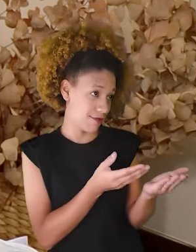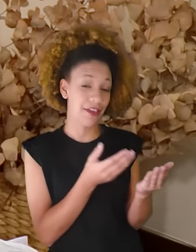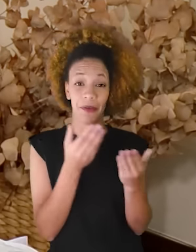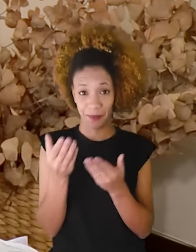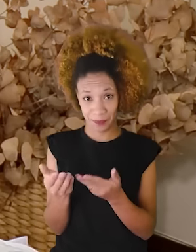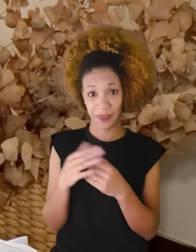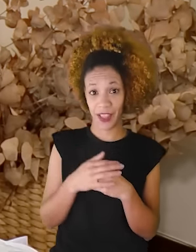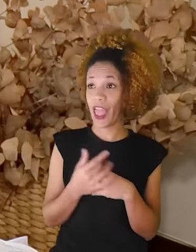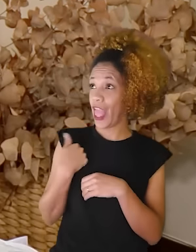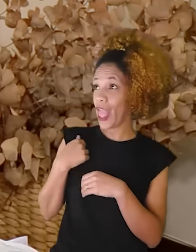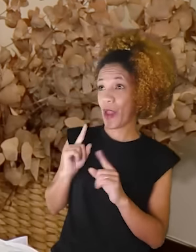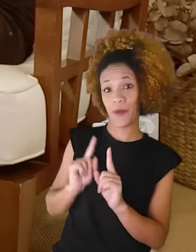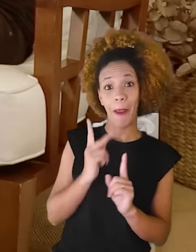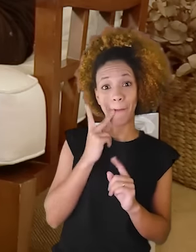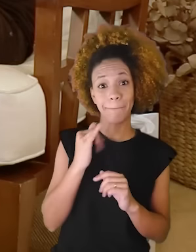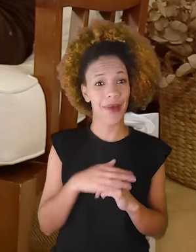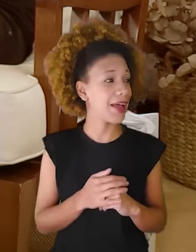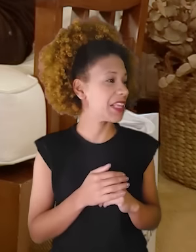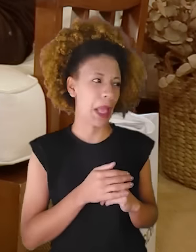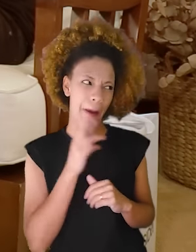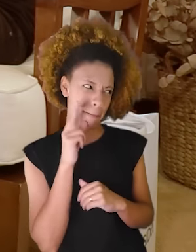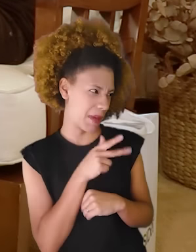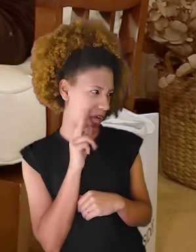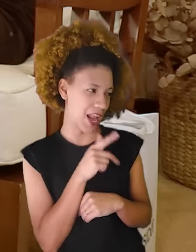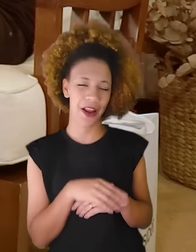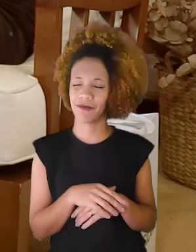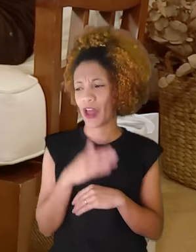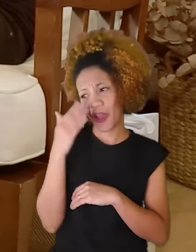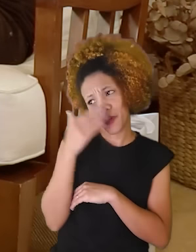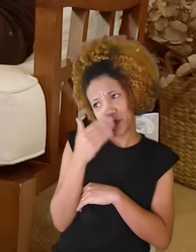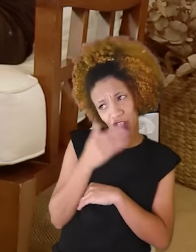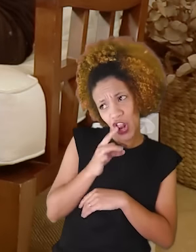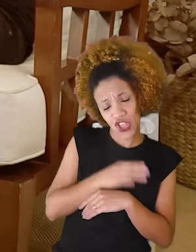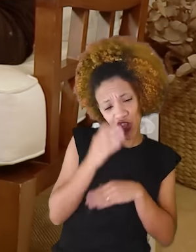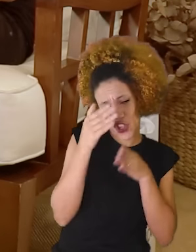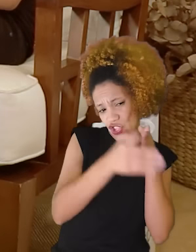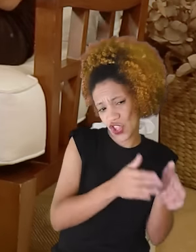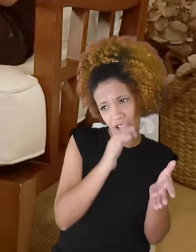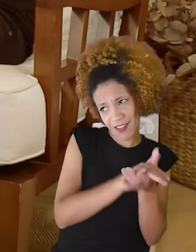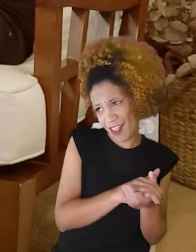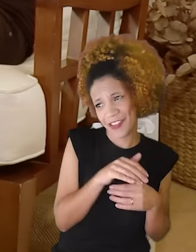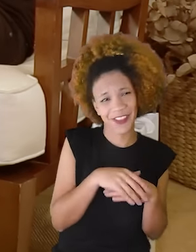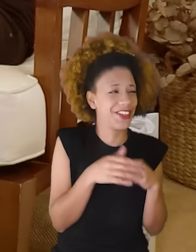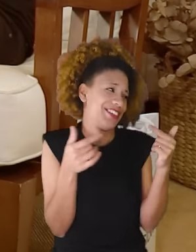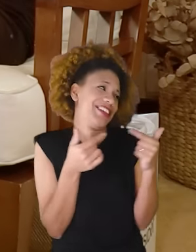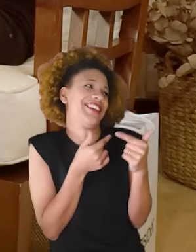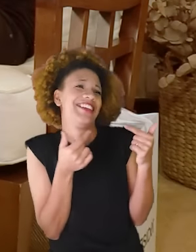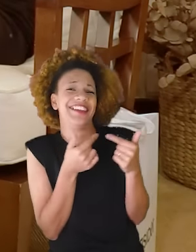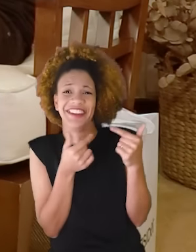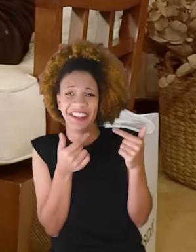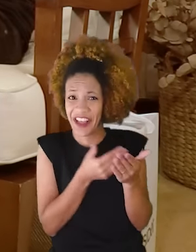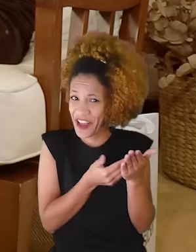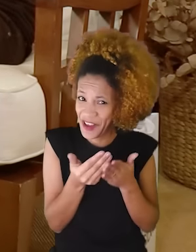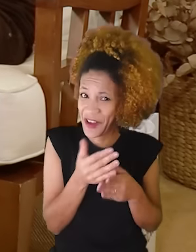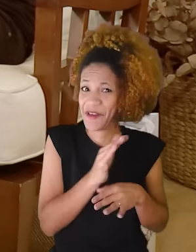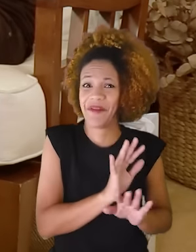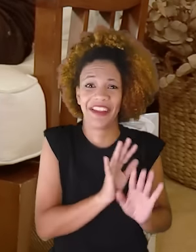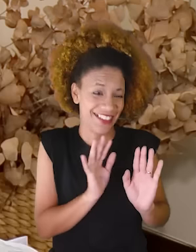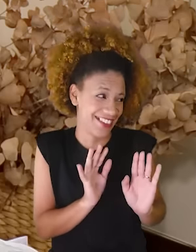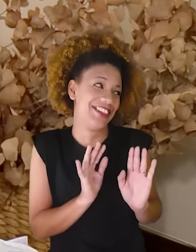eu e teu pai [ __ ] bom PR [ __ ] tu vai bombar he sabe queiro só vai homem casado né Se começar eu